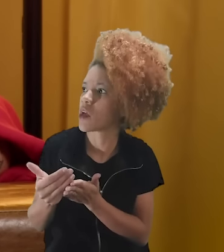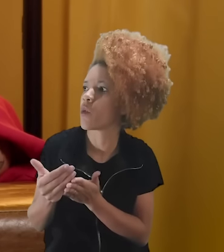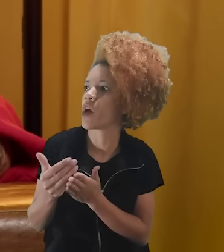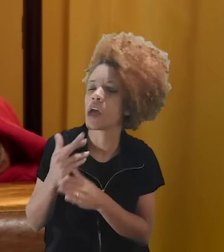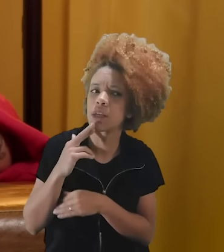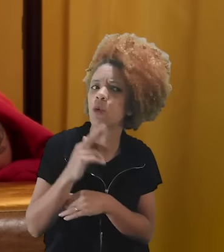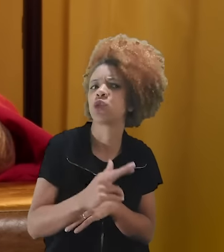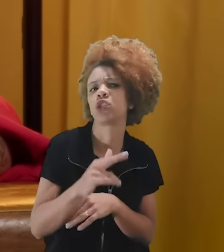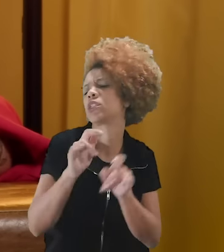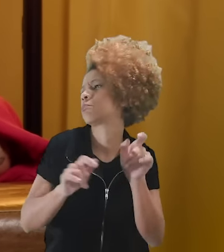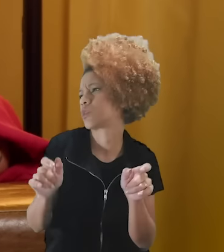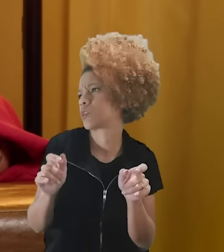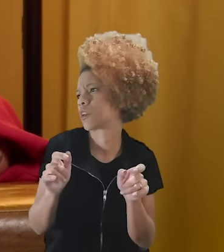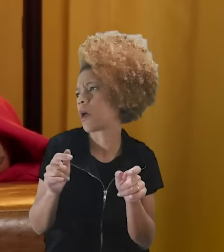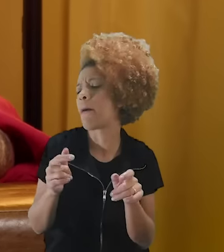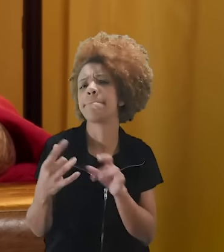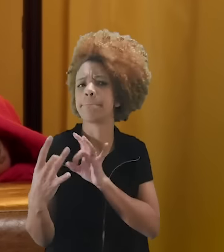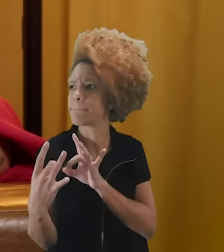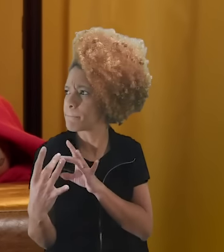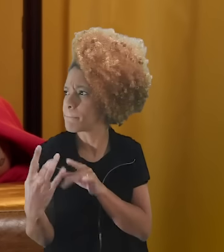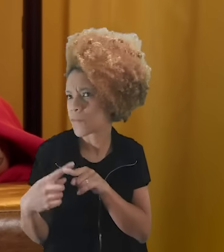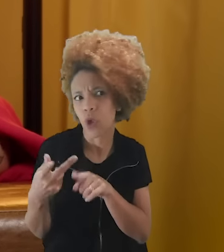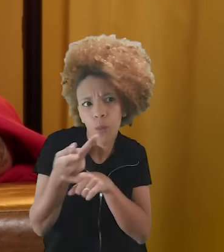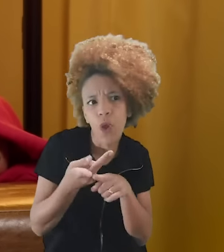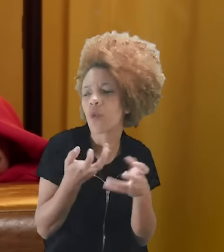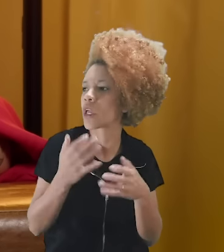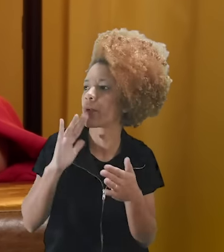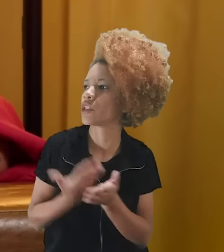eu respondia muitas pessoas assim para buscar feedbacks porque através de feedback eu acredito